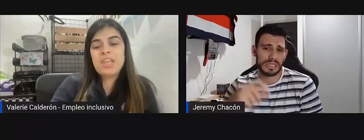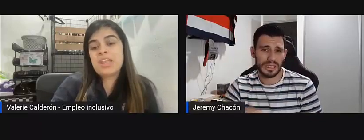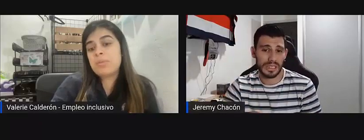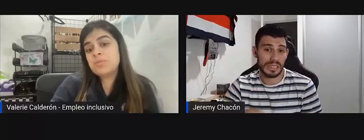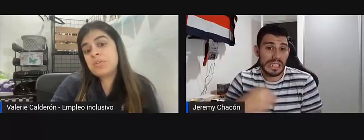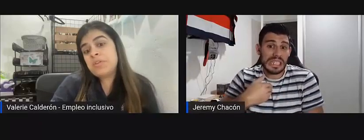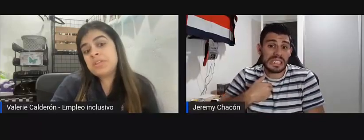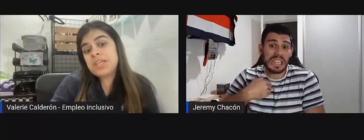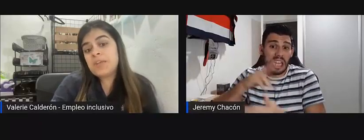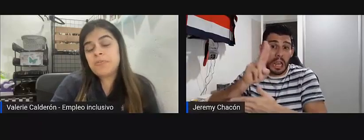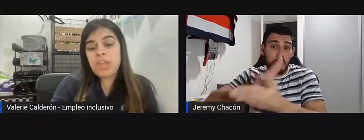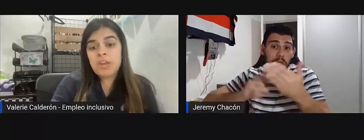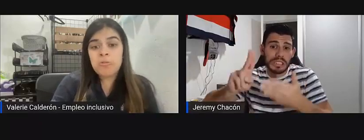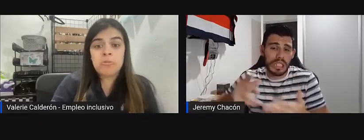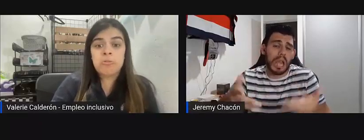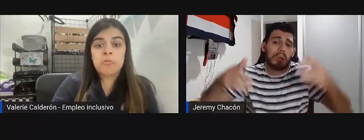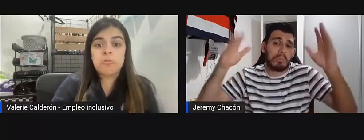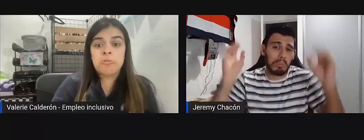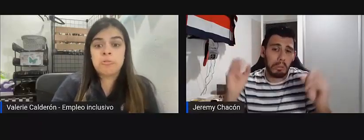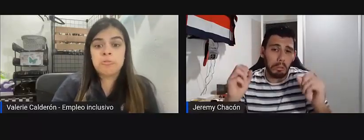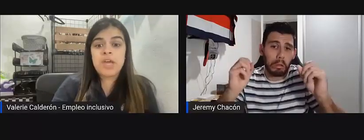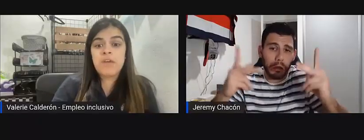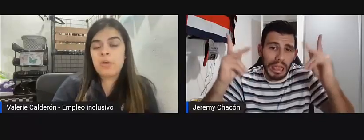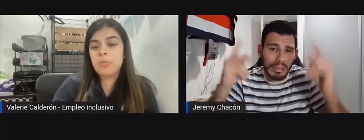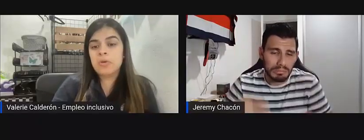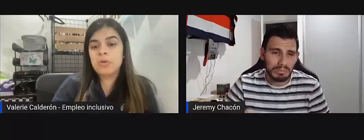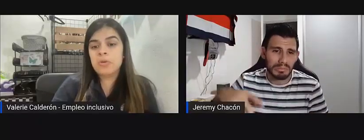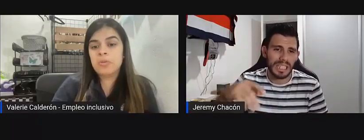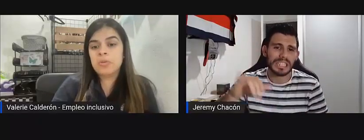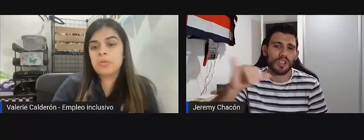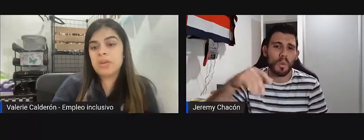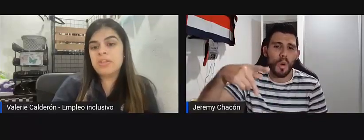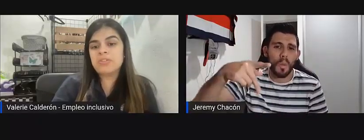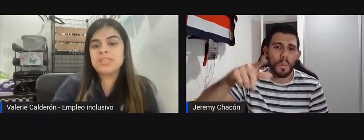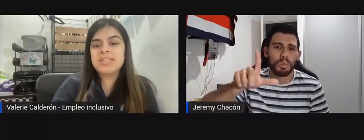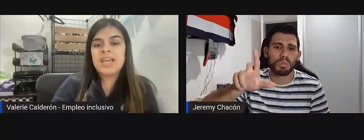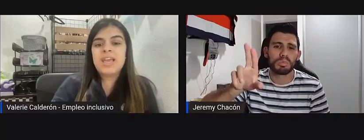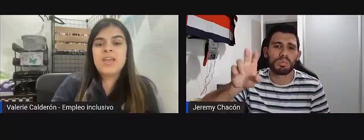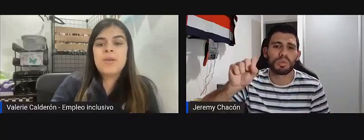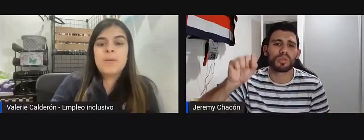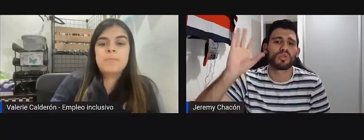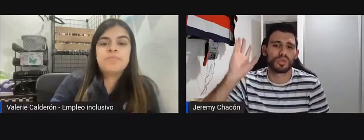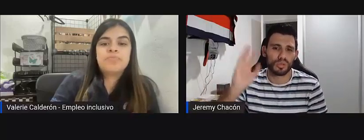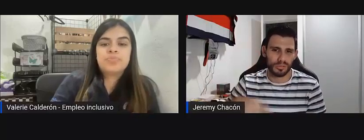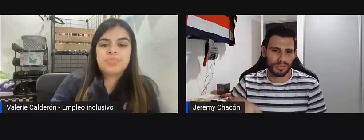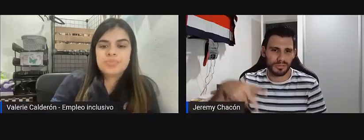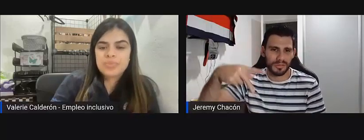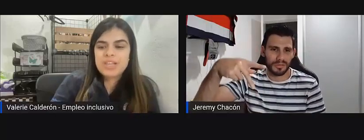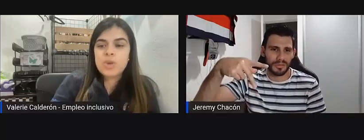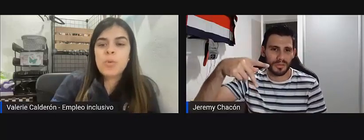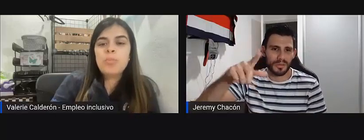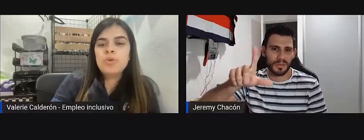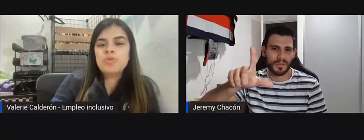que tal vez una universidad no tiene o no O no sabe cómo verdad entonces es como un Plus